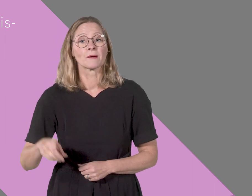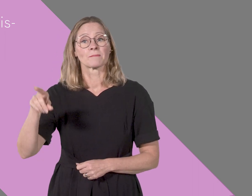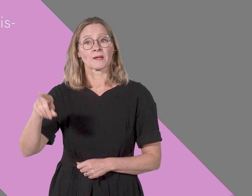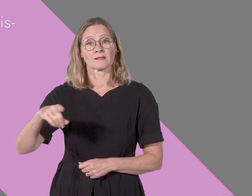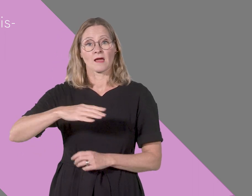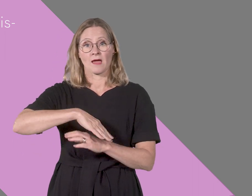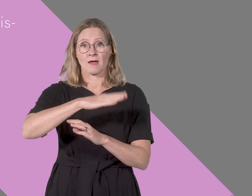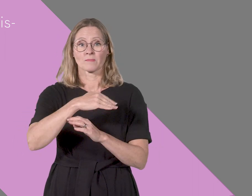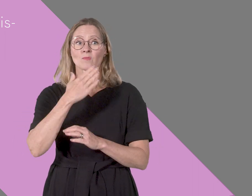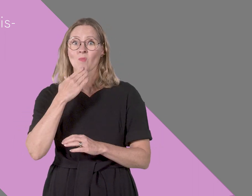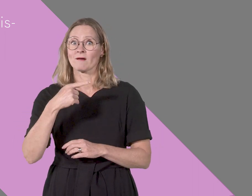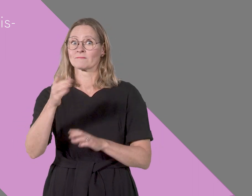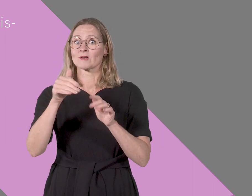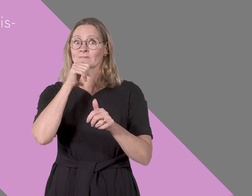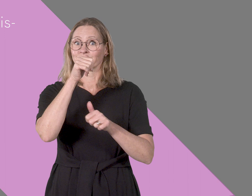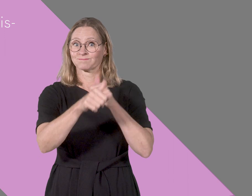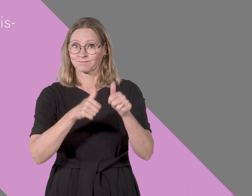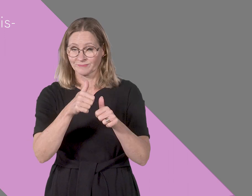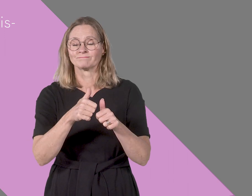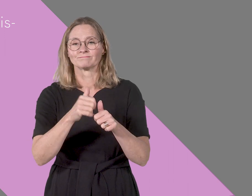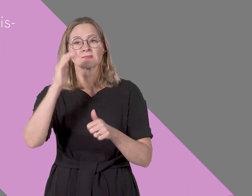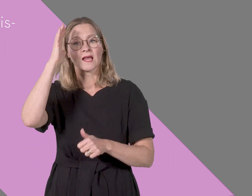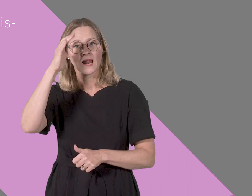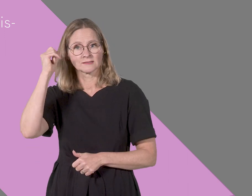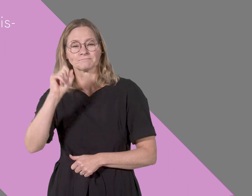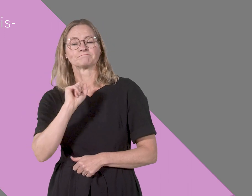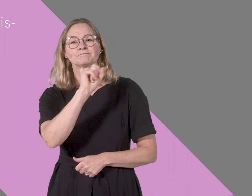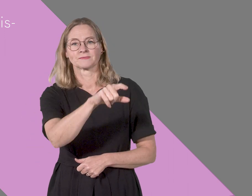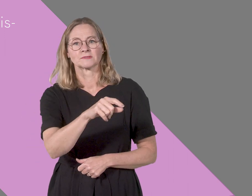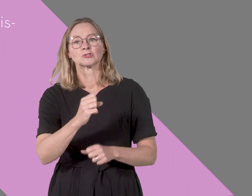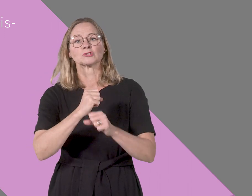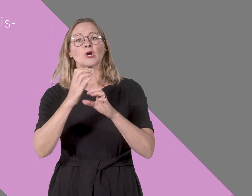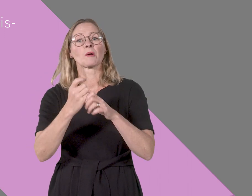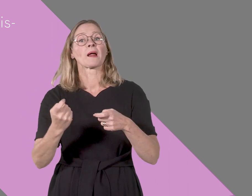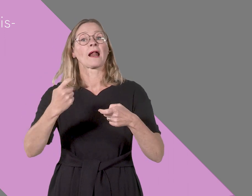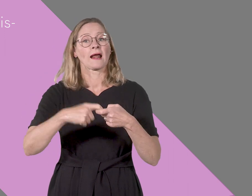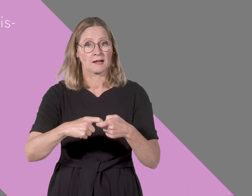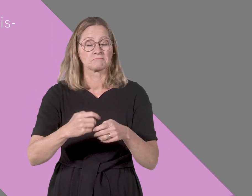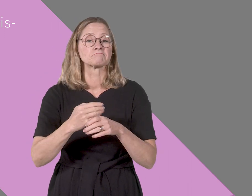Perjantaina aamupäivällä Aliisa lähettää ilmoittautuneille Zoom-linkin, -